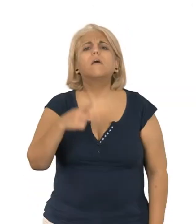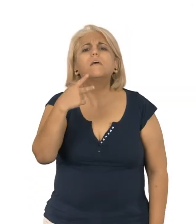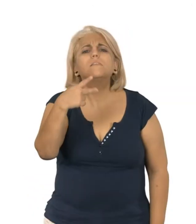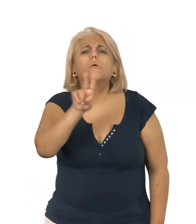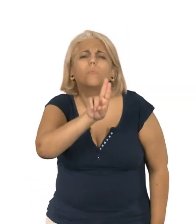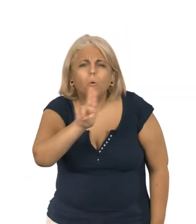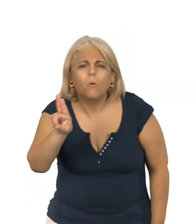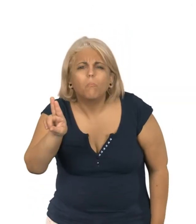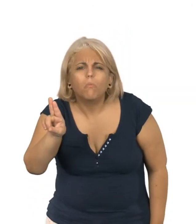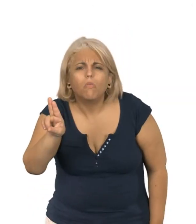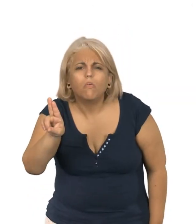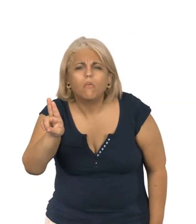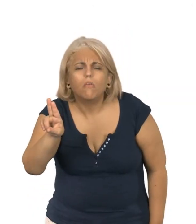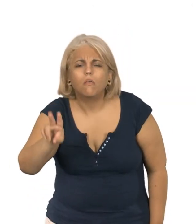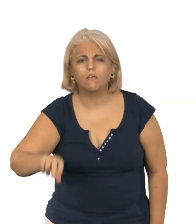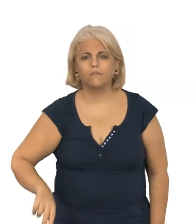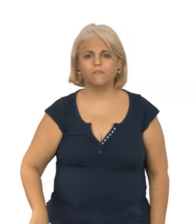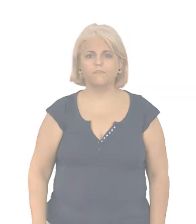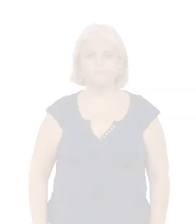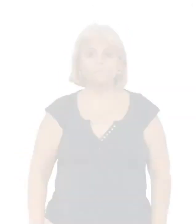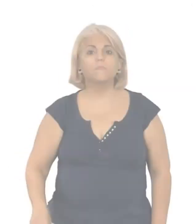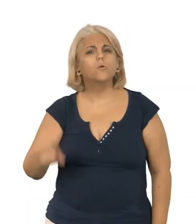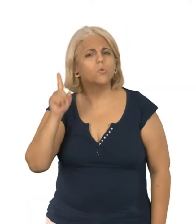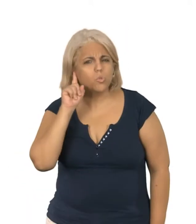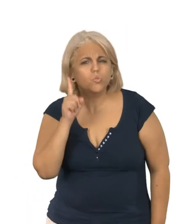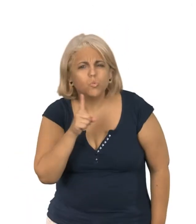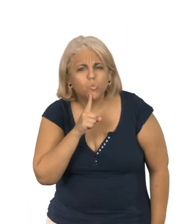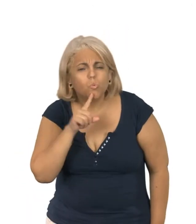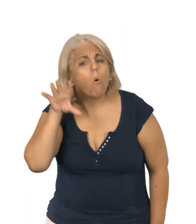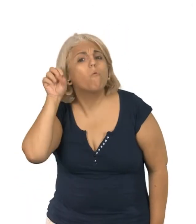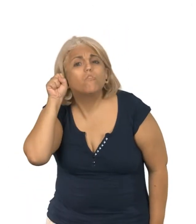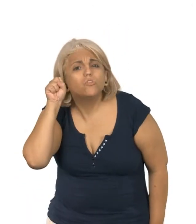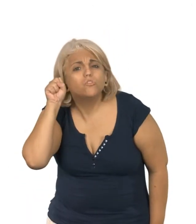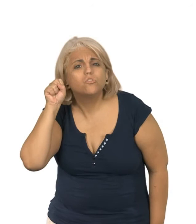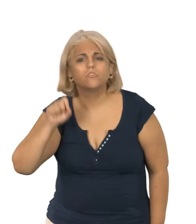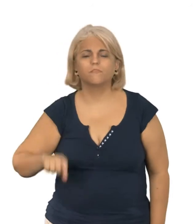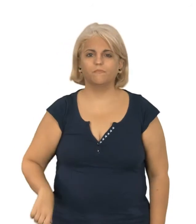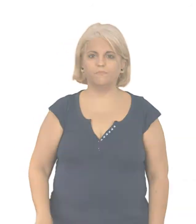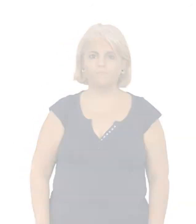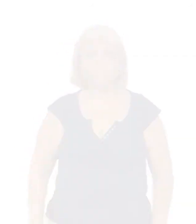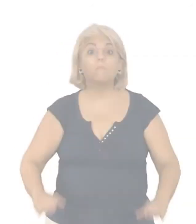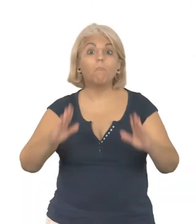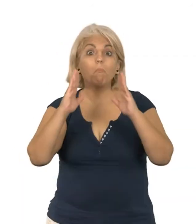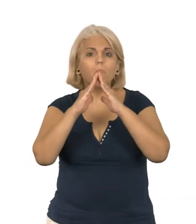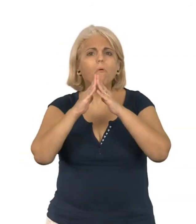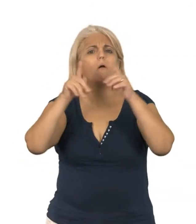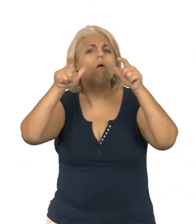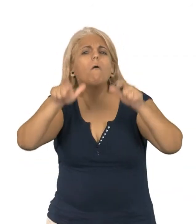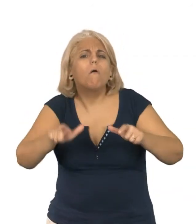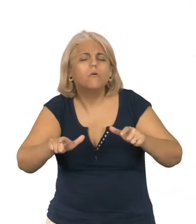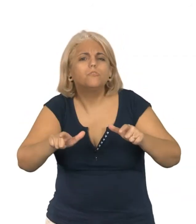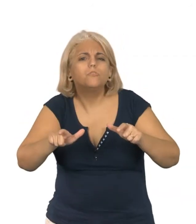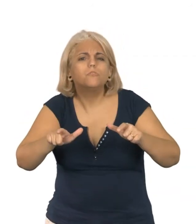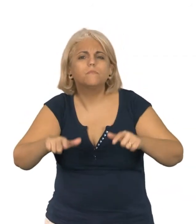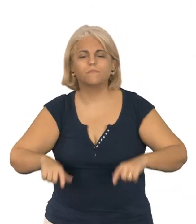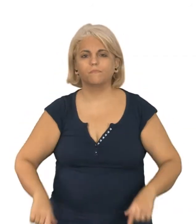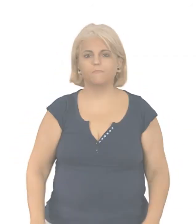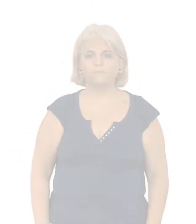Qual é o seu nome? Você é surdo ou ouvinte? Você mora onde?